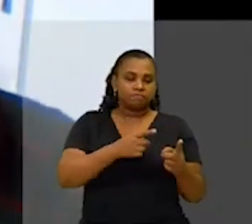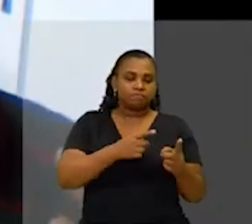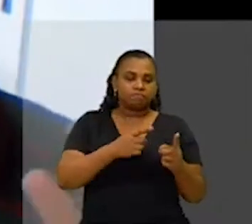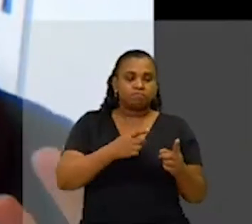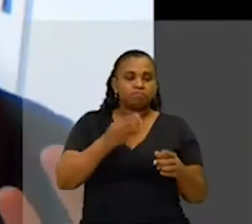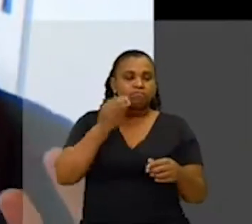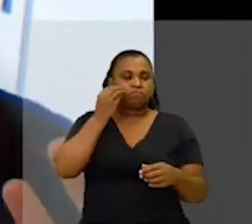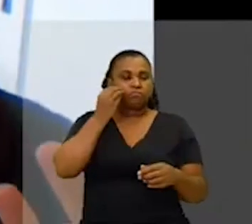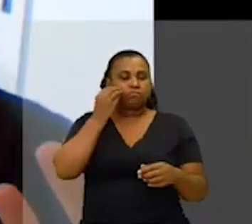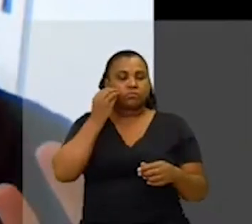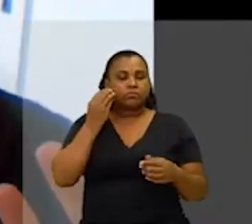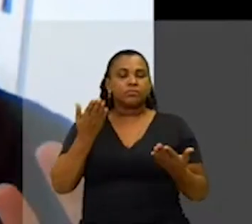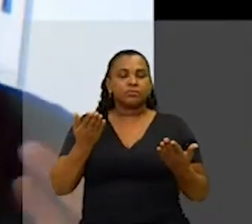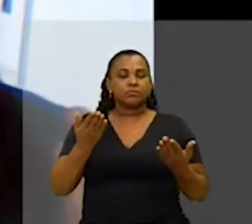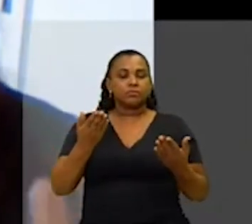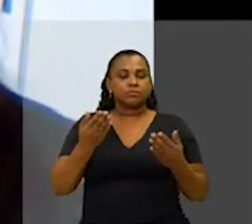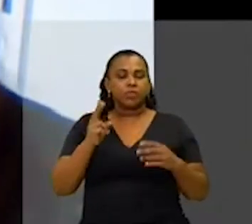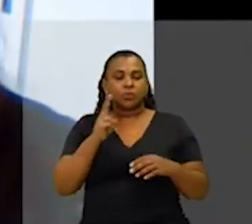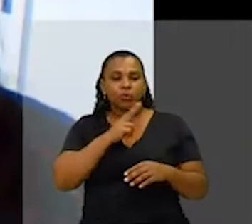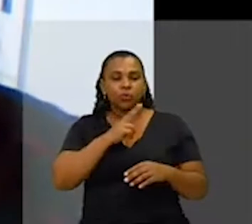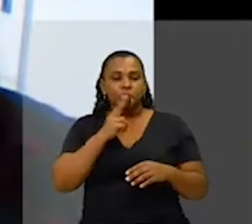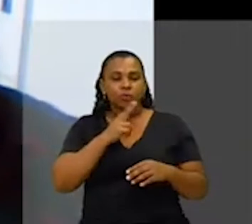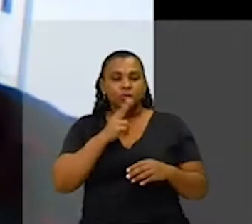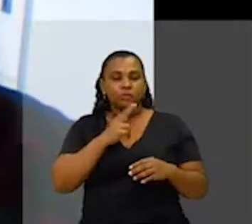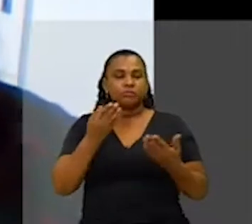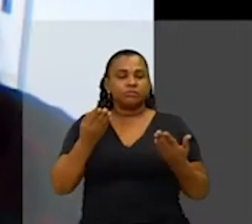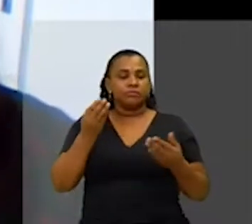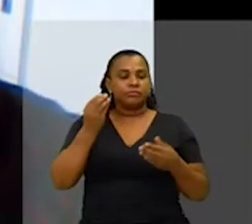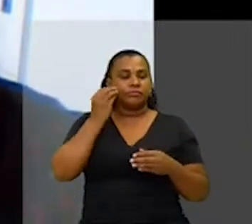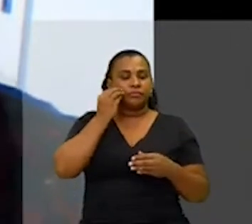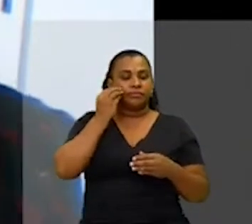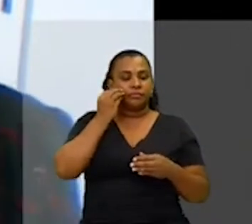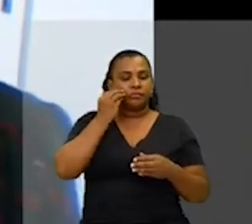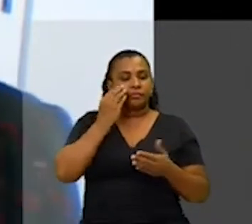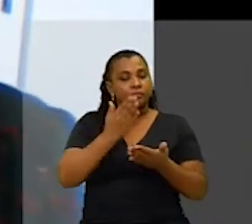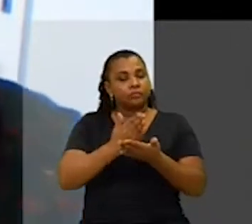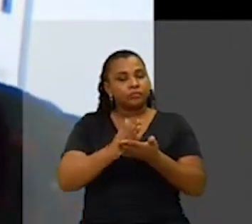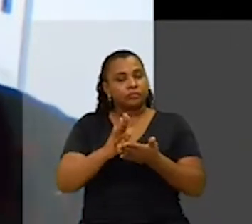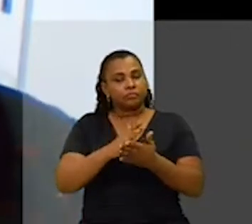podem urgência que a gente vem acrescentando mas a simpatia das de alguma interferência política esse